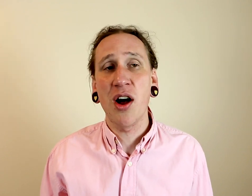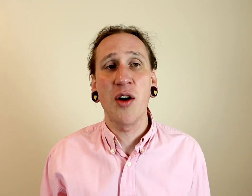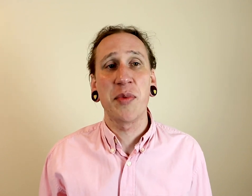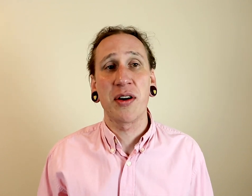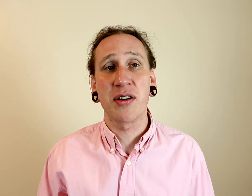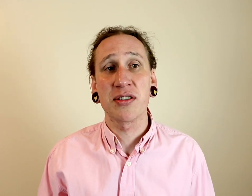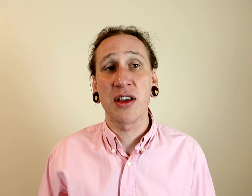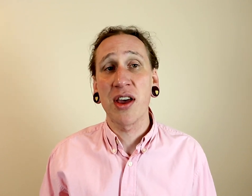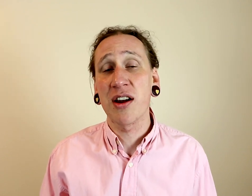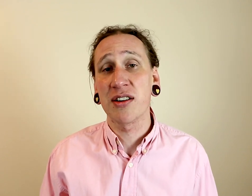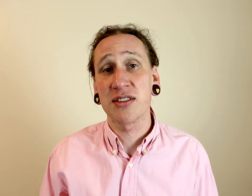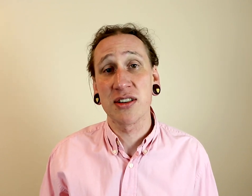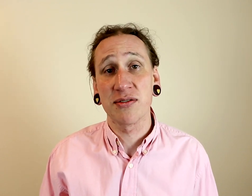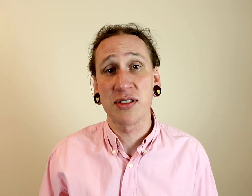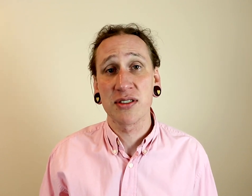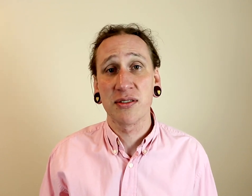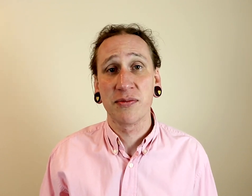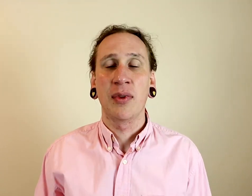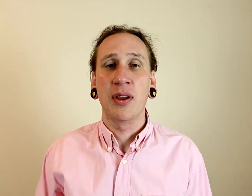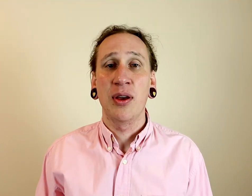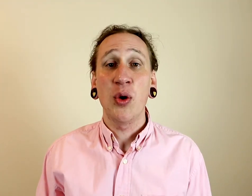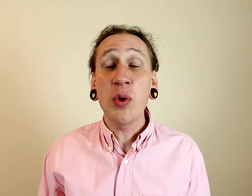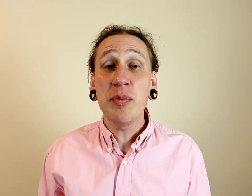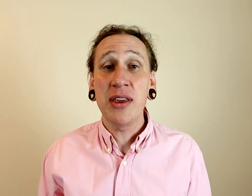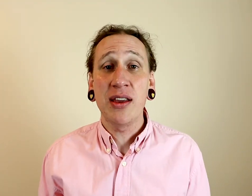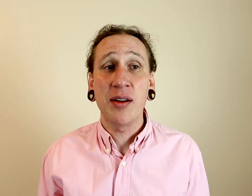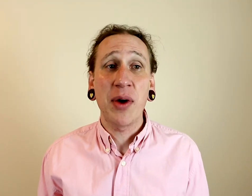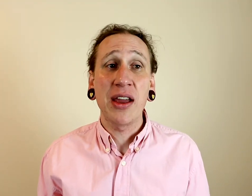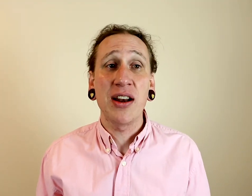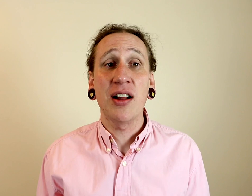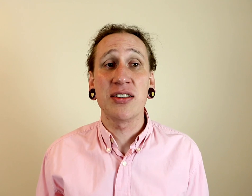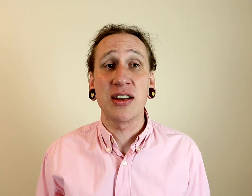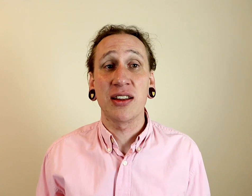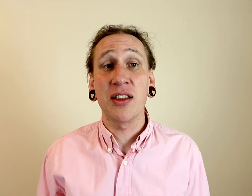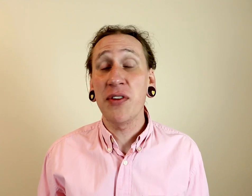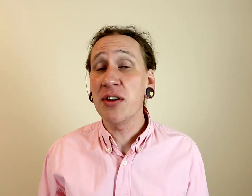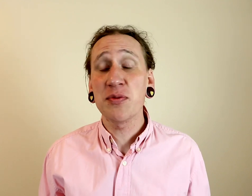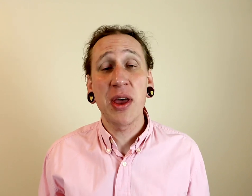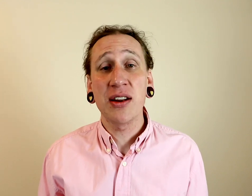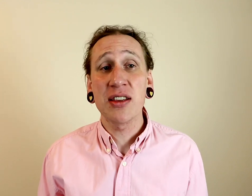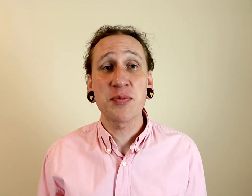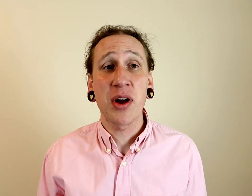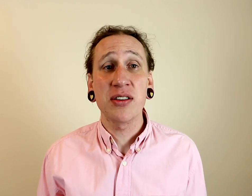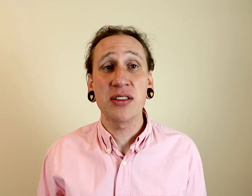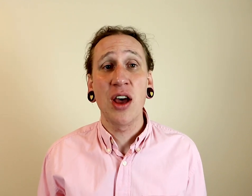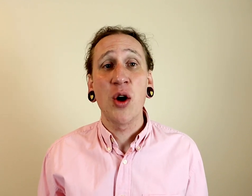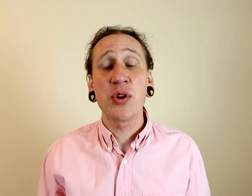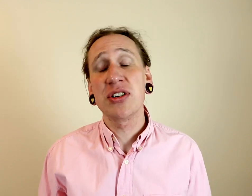a través de todas las barreras del patrimonio y la diferencia. Empezamos reconociendo que los videos hechos en este proyecto